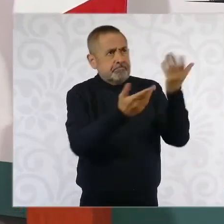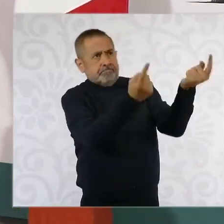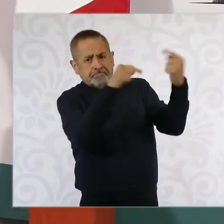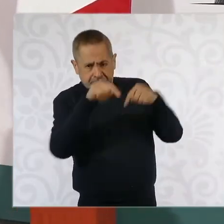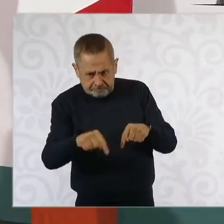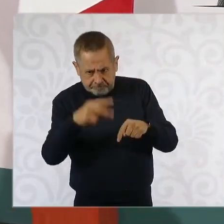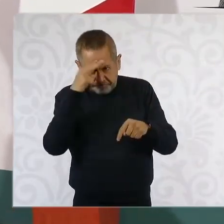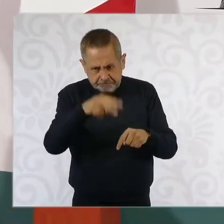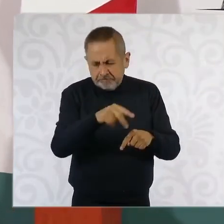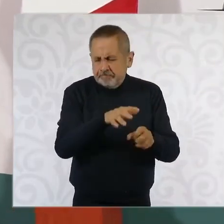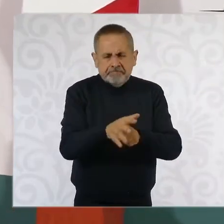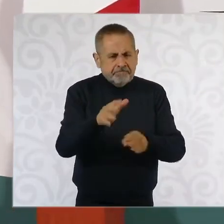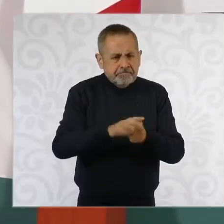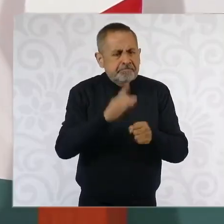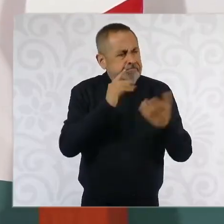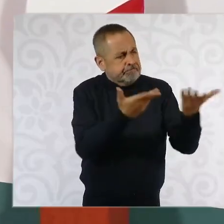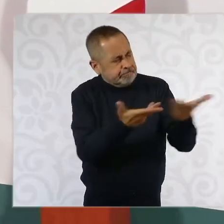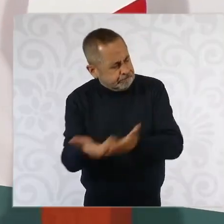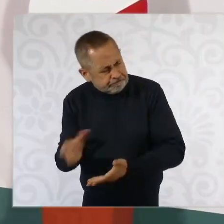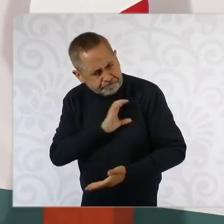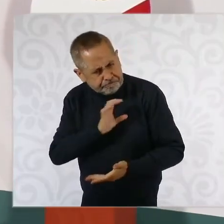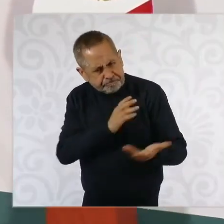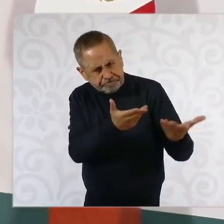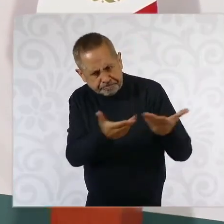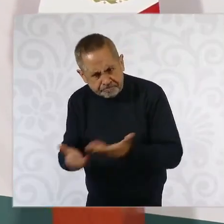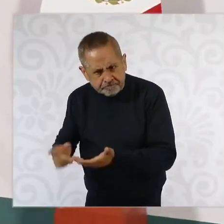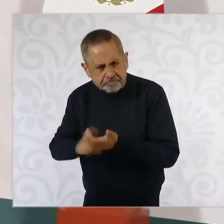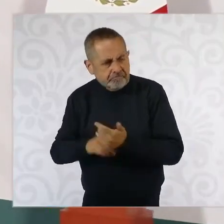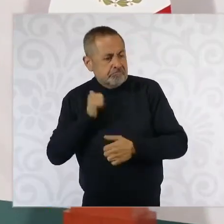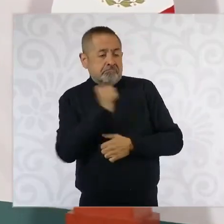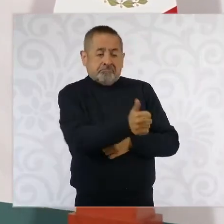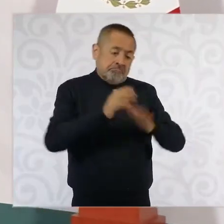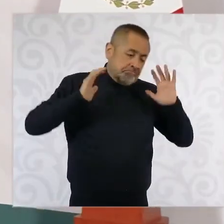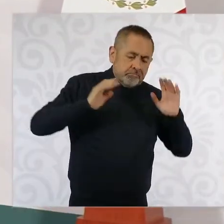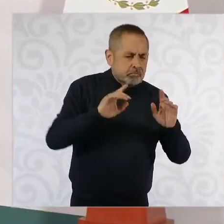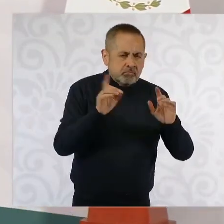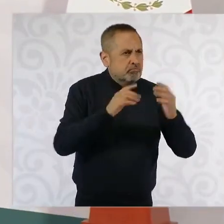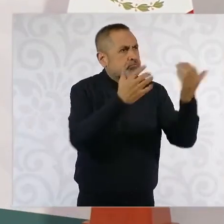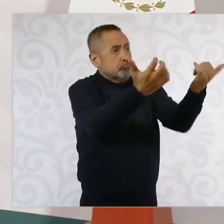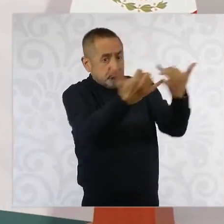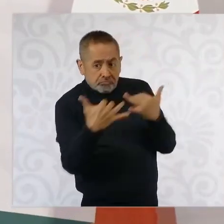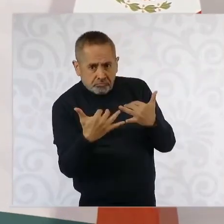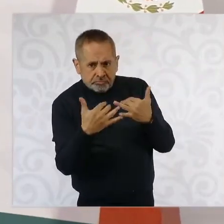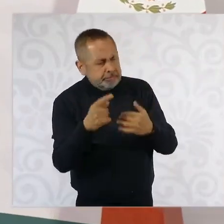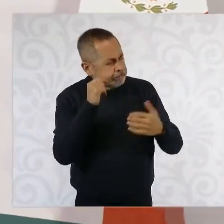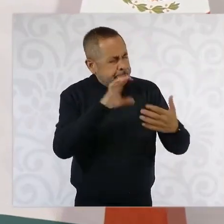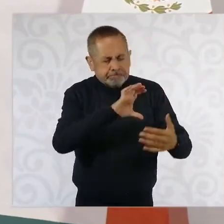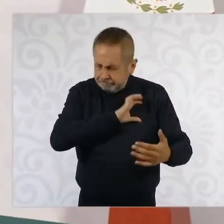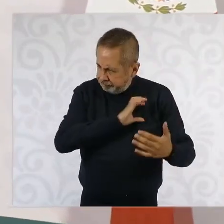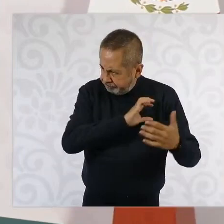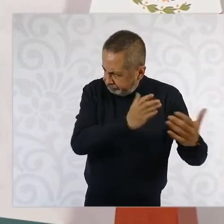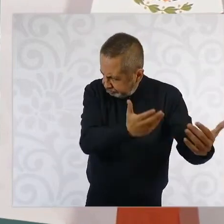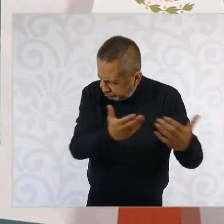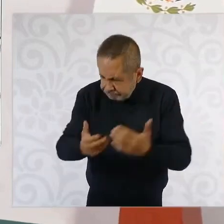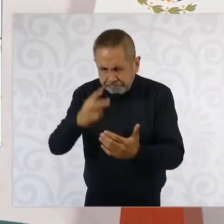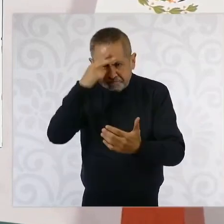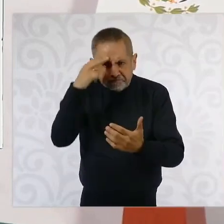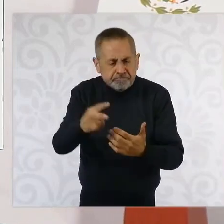que tengan una buena recepción que no se sientan abandonados que sepan dónde llegar si es necesario